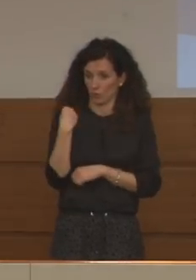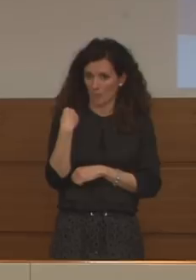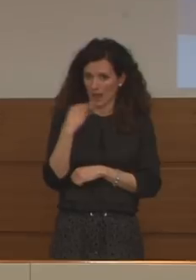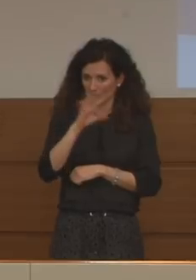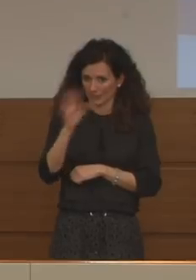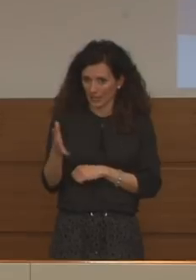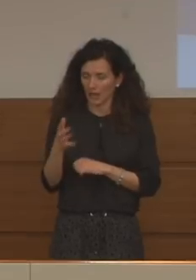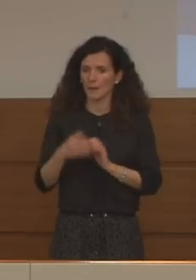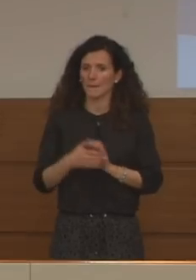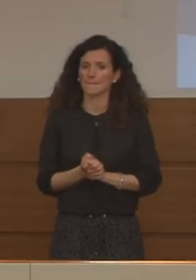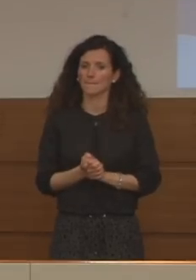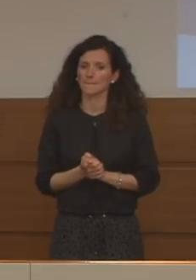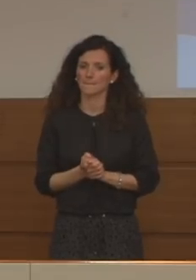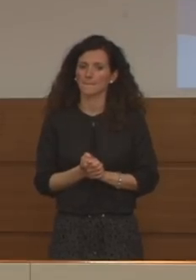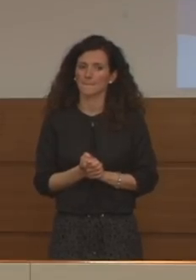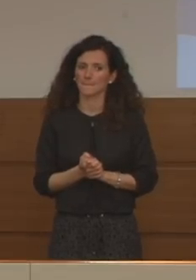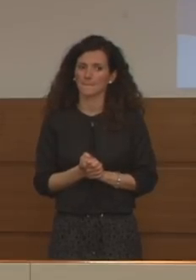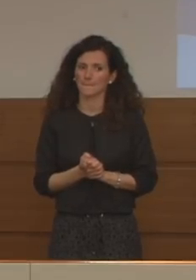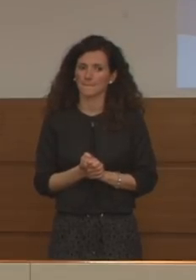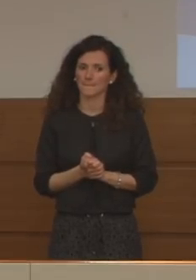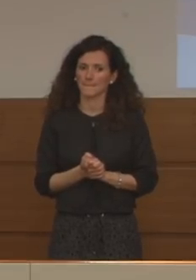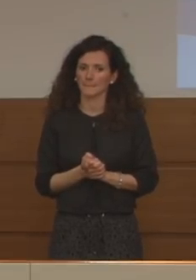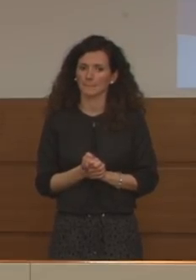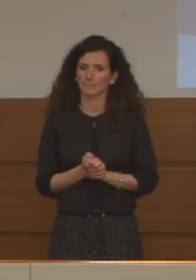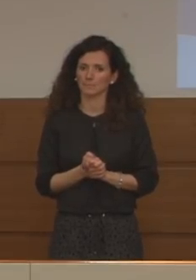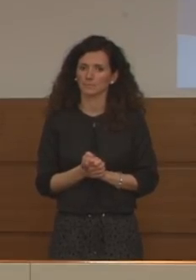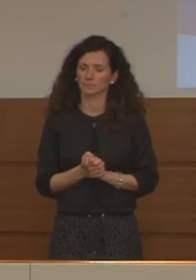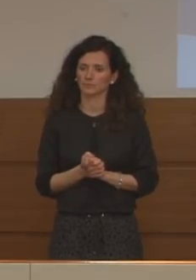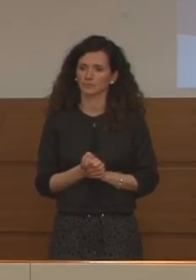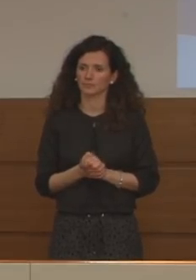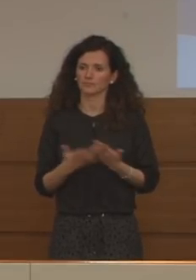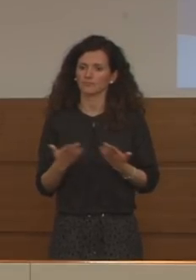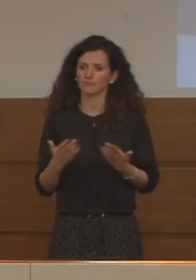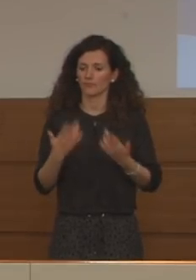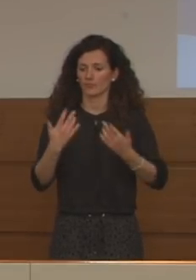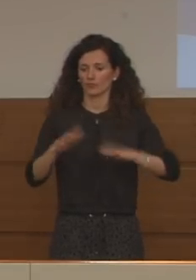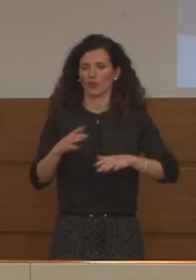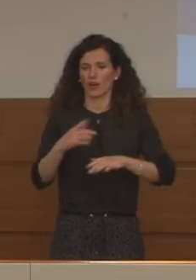Ci siamo detti, nelle scorse settimane, che l'Italia era capofila, era il